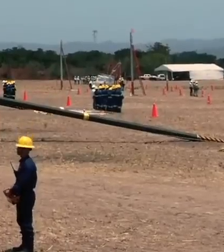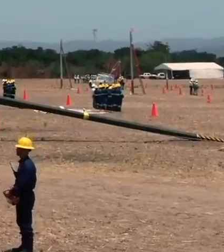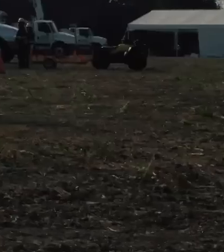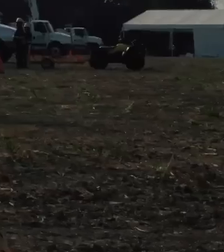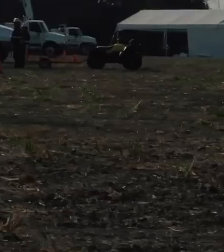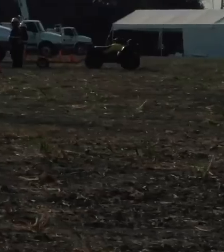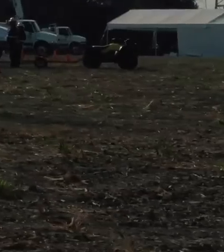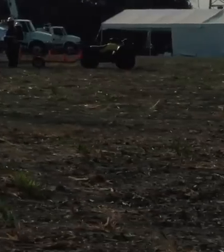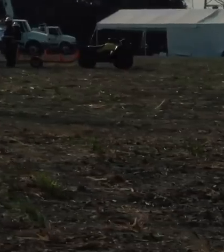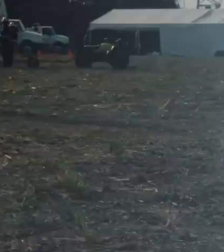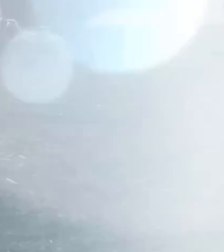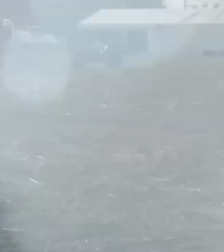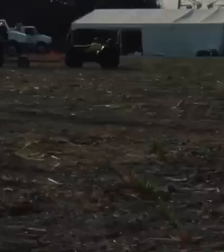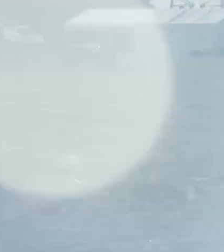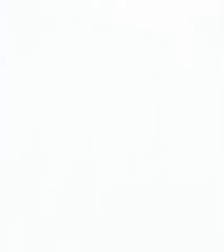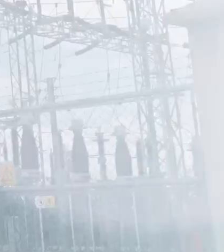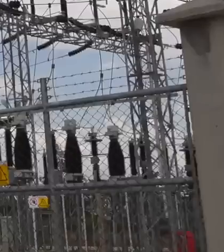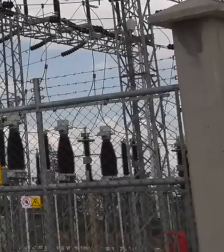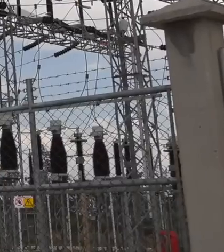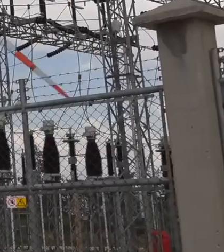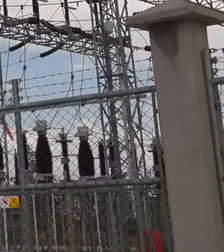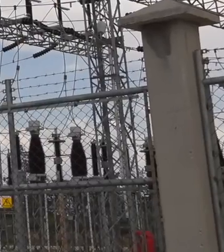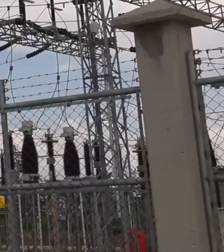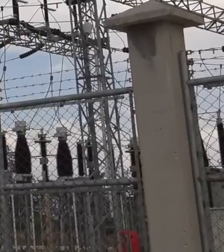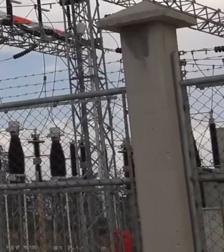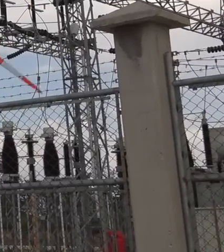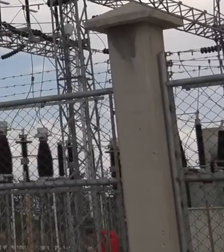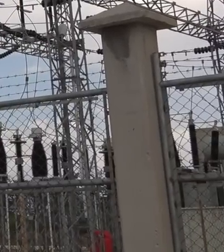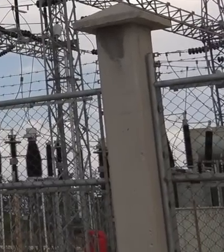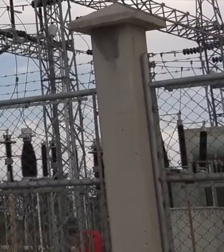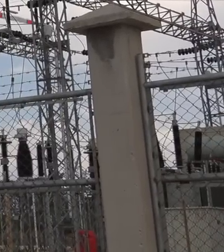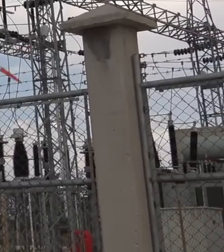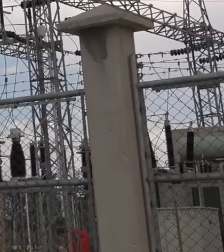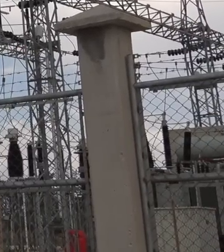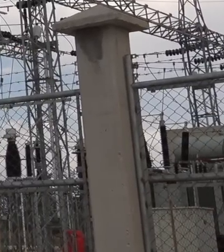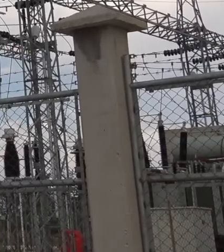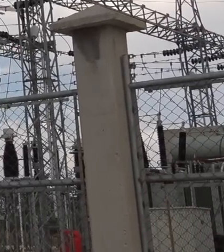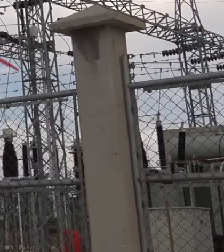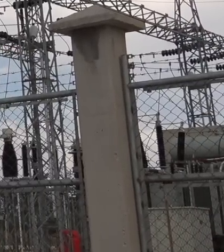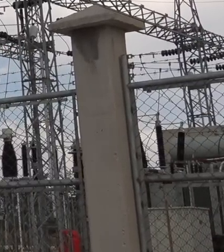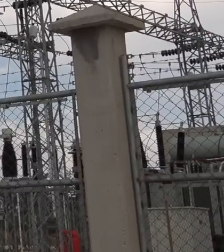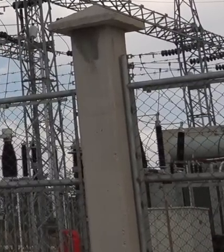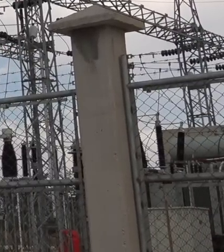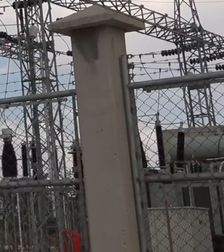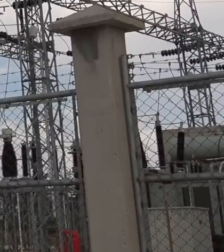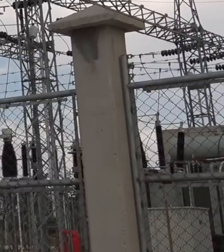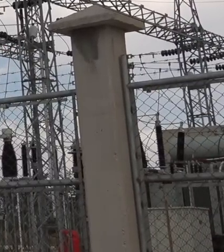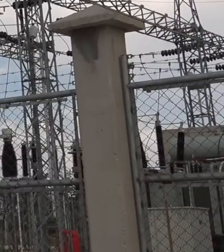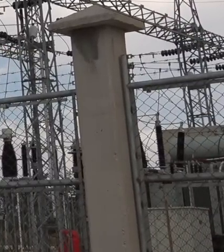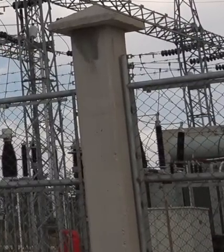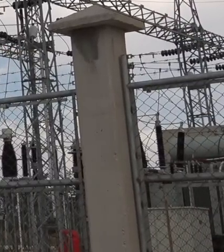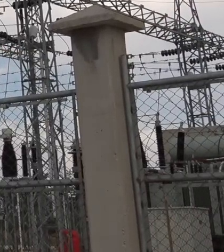eficientes y transparentes rigiéndose bajo el principio de la austeridad republicana